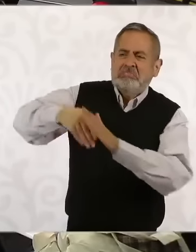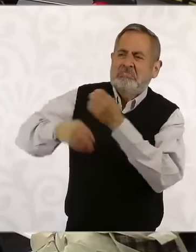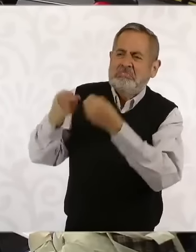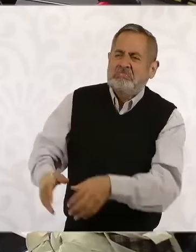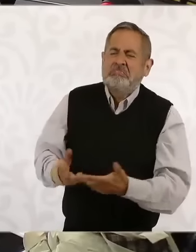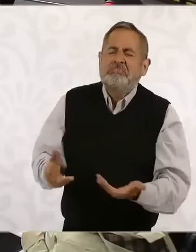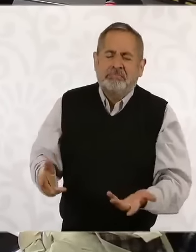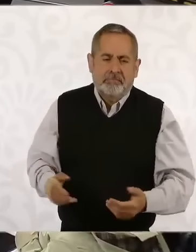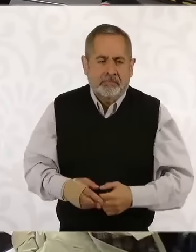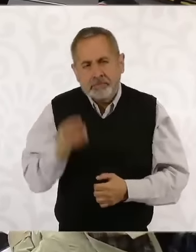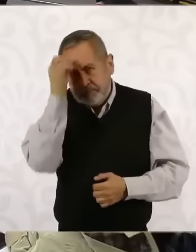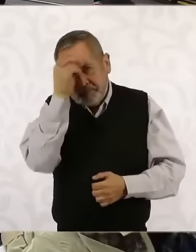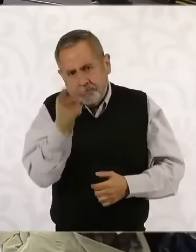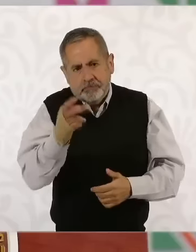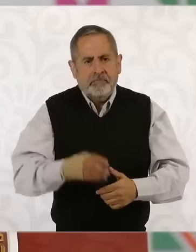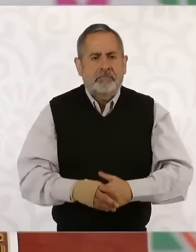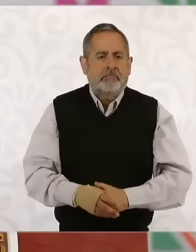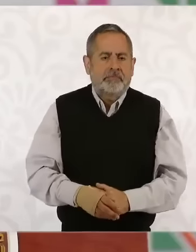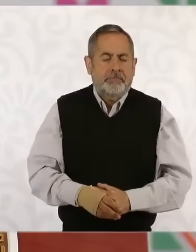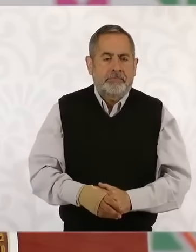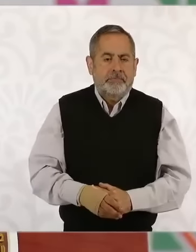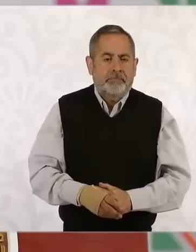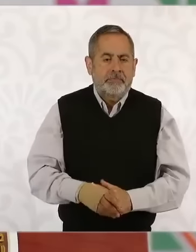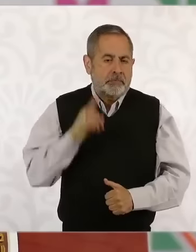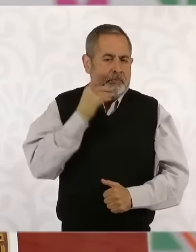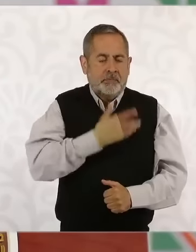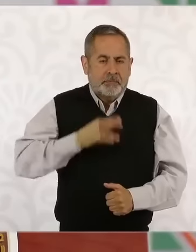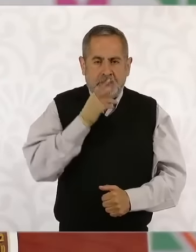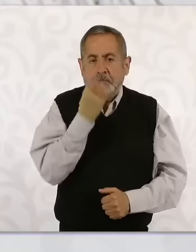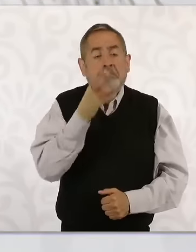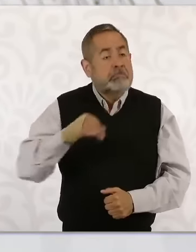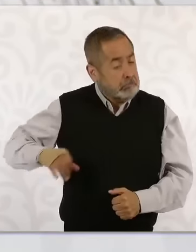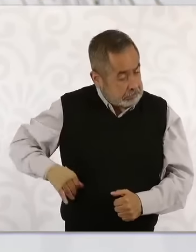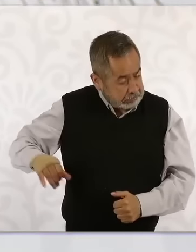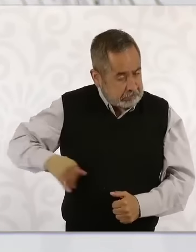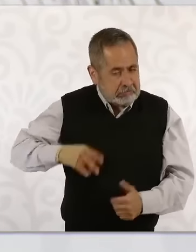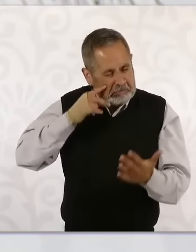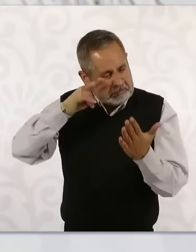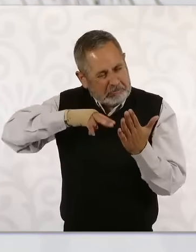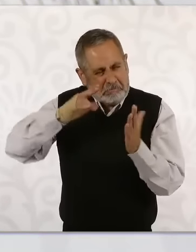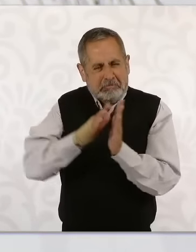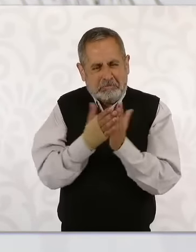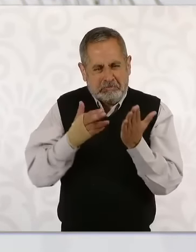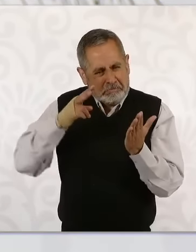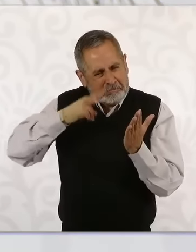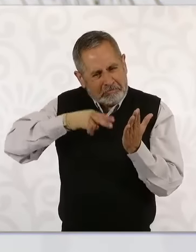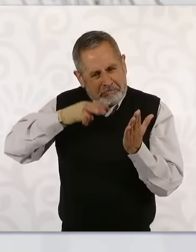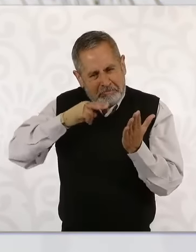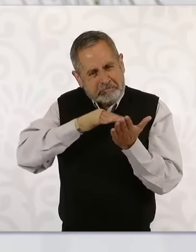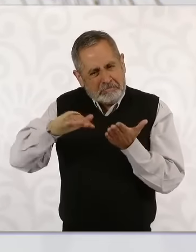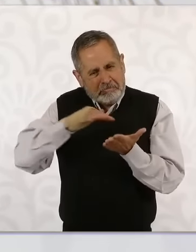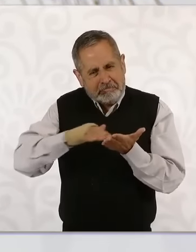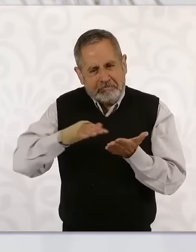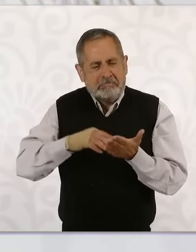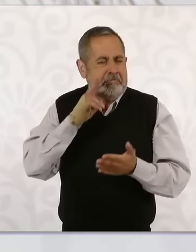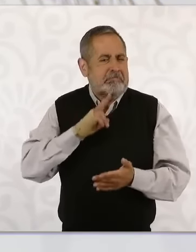vamos, está interesante lo que platicas. Vamos a leer el artículo. Eh, aprovecho para comentarles